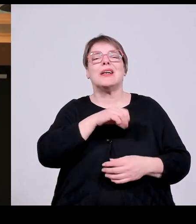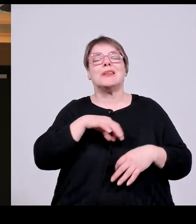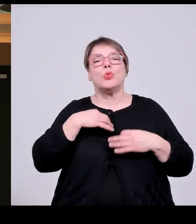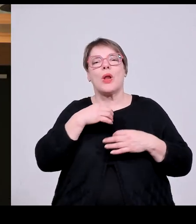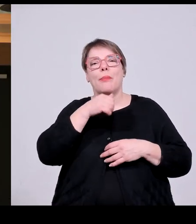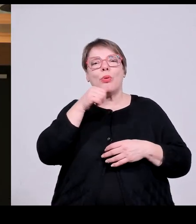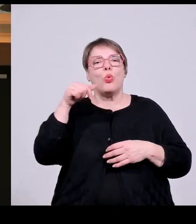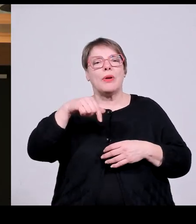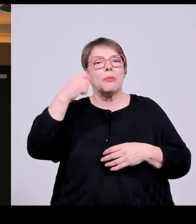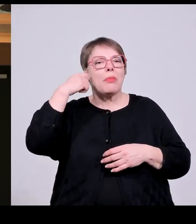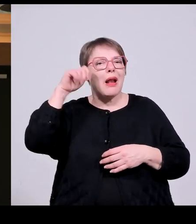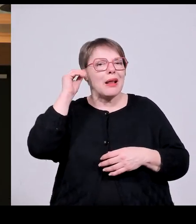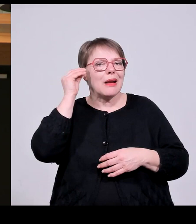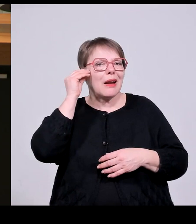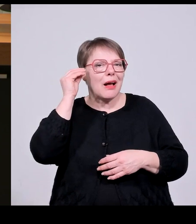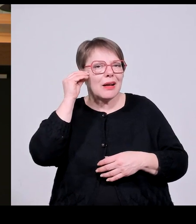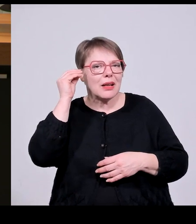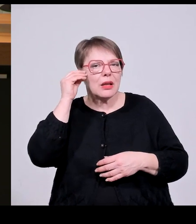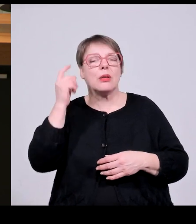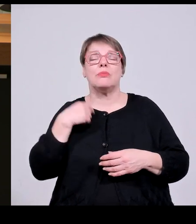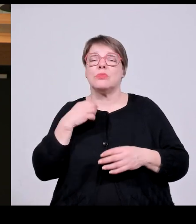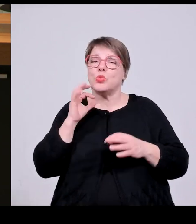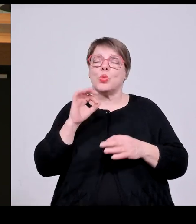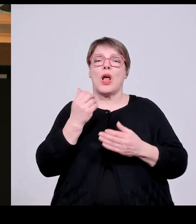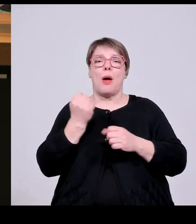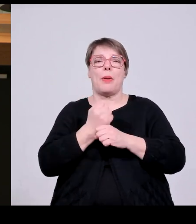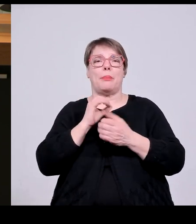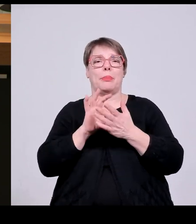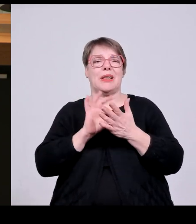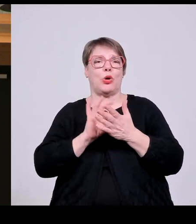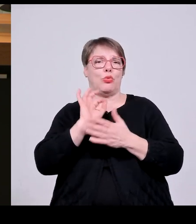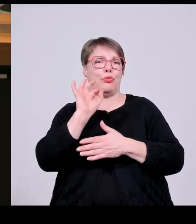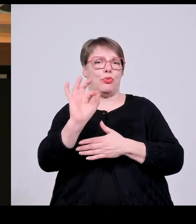Priorität anmeldet, weil wir erst vor kurzem im Plenarsaal darüber gesprochen haben, über das Thema